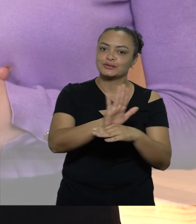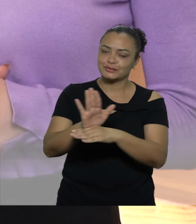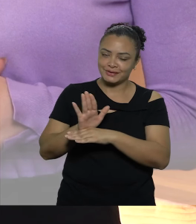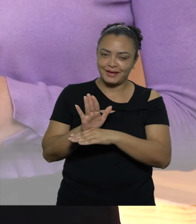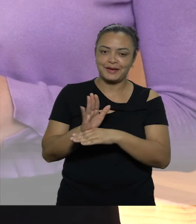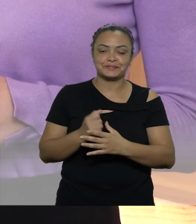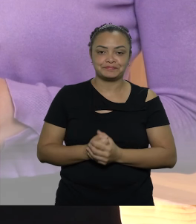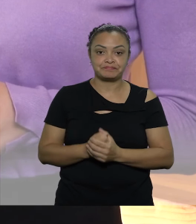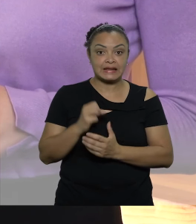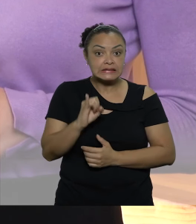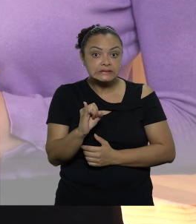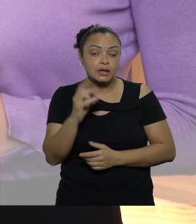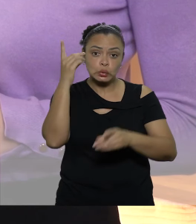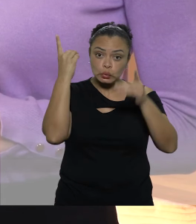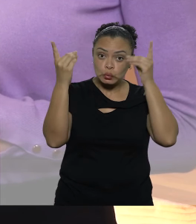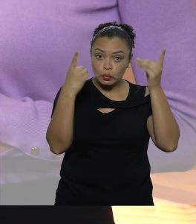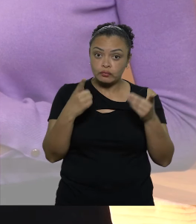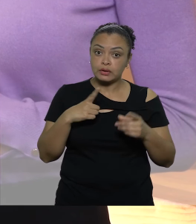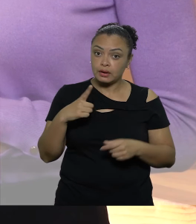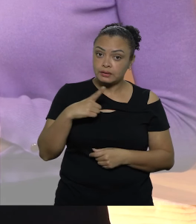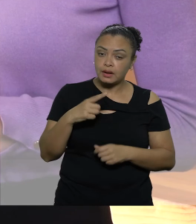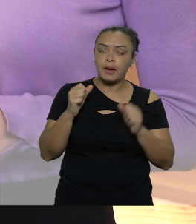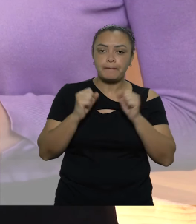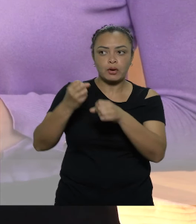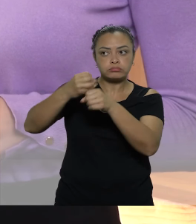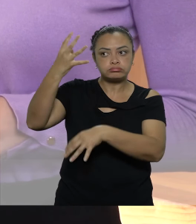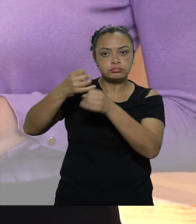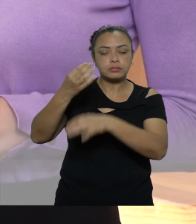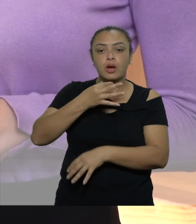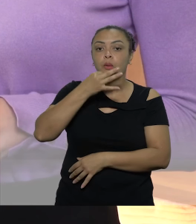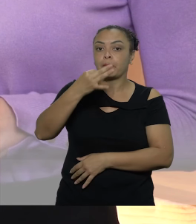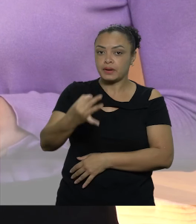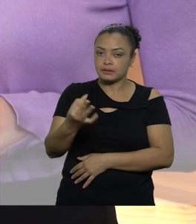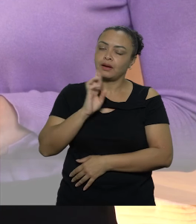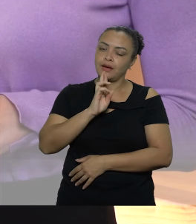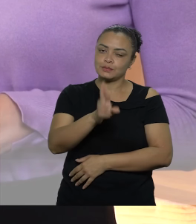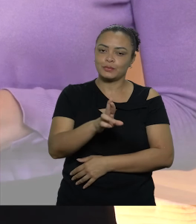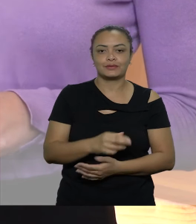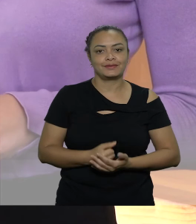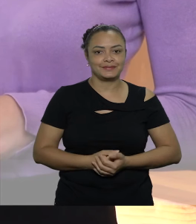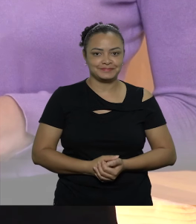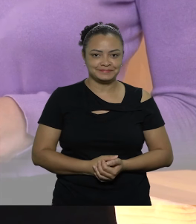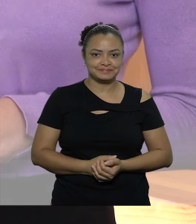Se alguém tiver mais dúvidas, é só deixar nos comentários que estaremos aqui para responder. Tchau!